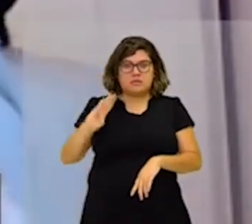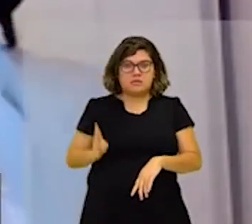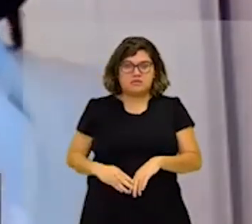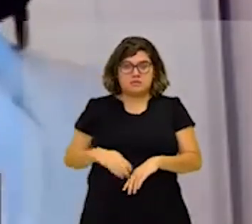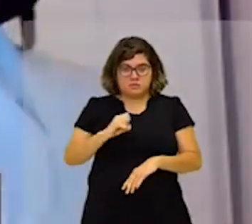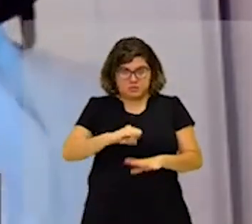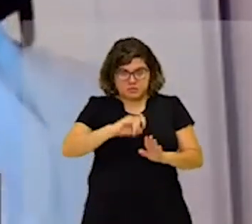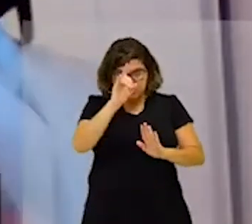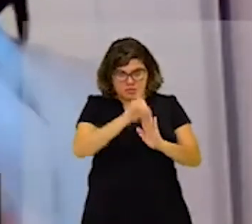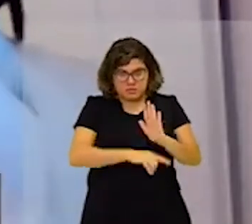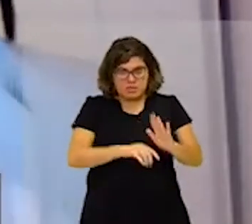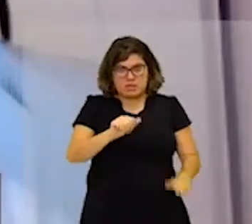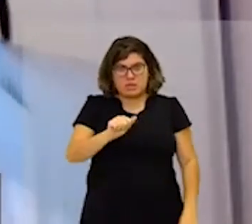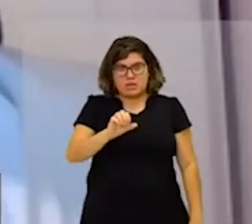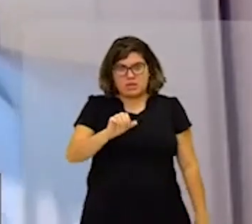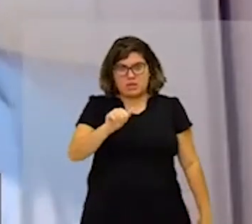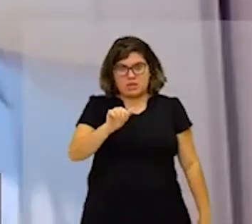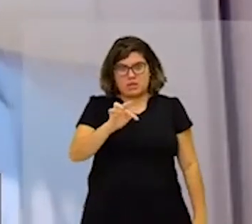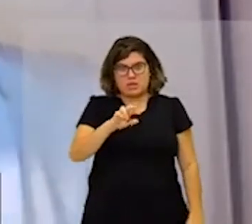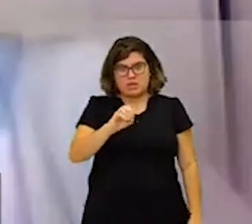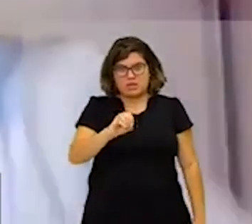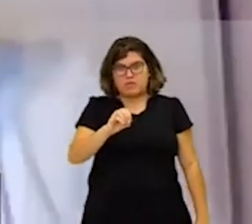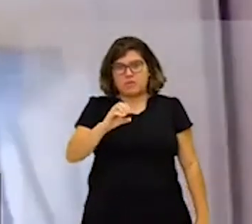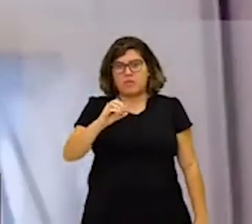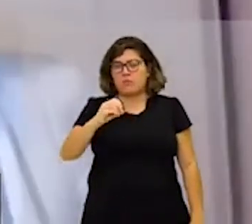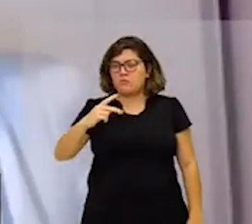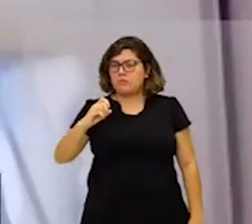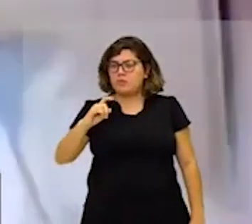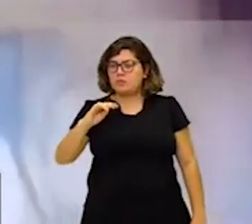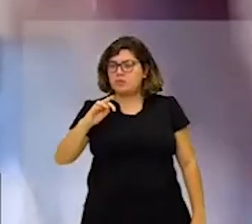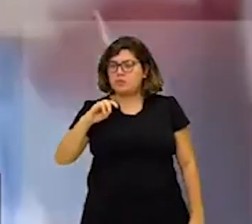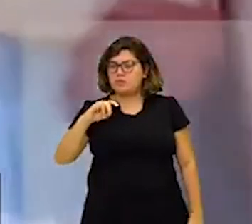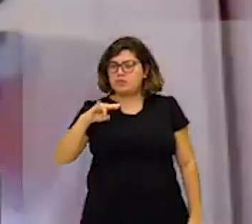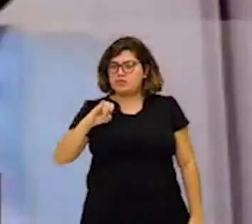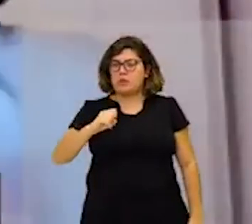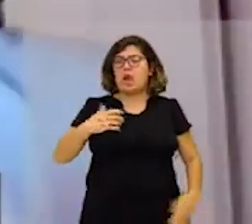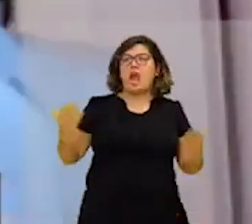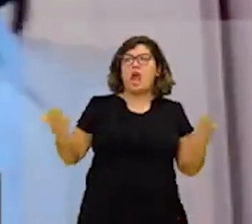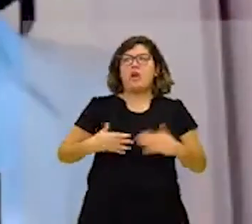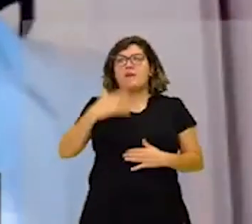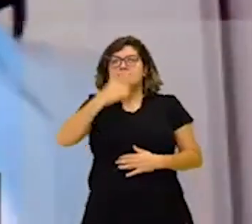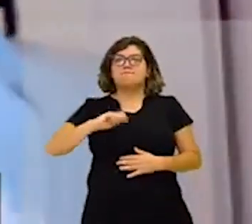de afroconveniência ou afropolitanismo agora as pessoas são negras pegar antiga cabo lá na